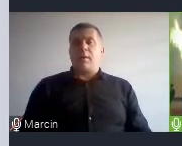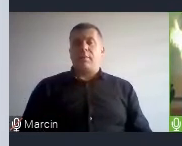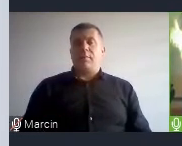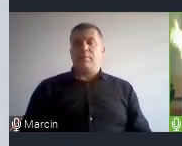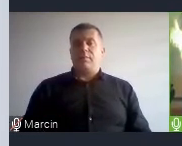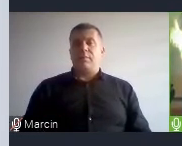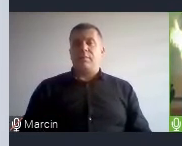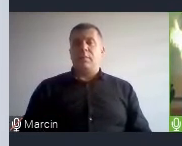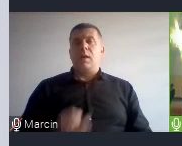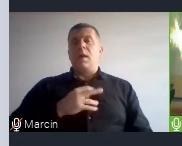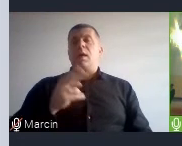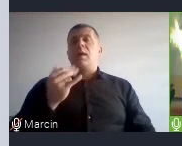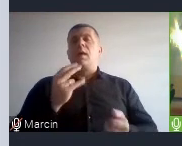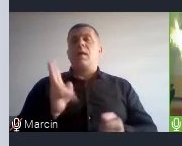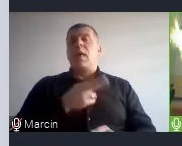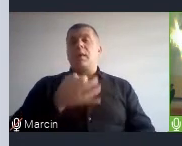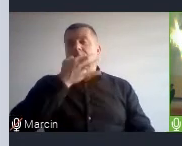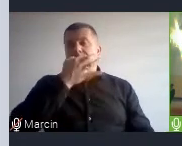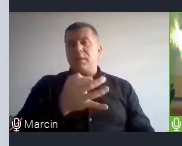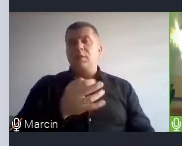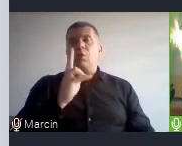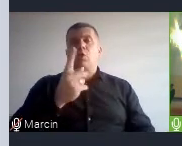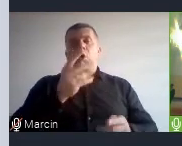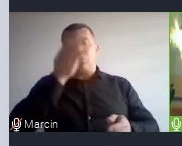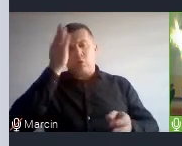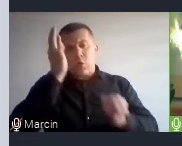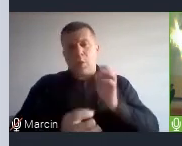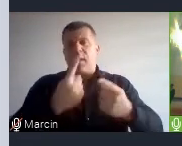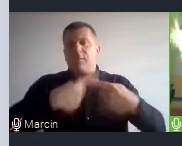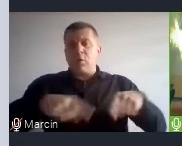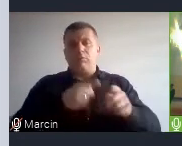„czy kiedy zapytanie kieruję do konkretnych wykonawców, a otrzymuję ofertę od wykonawcy,